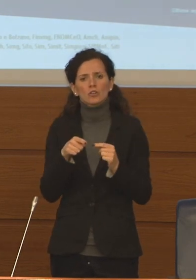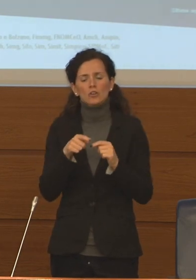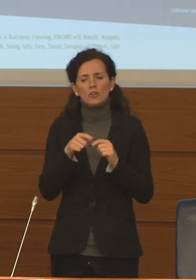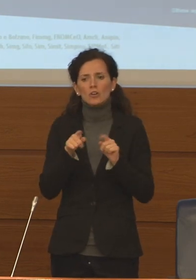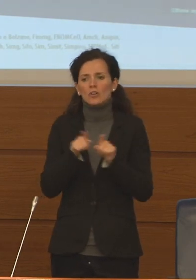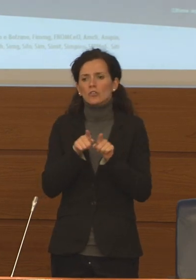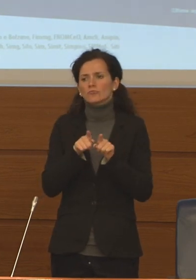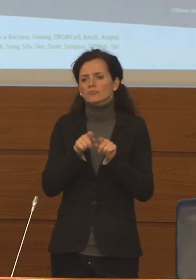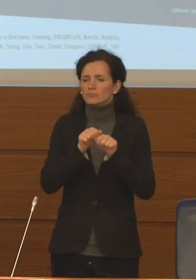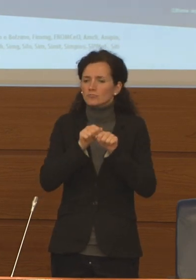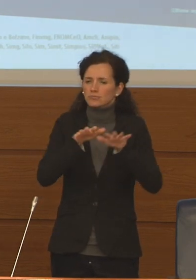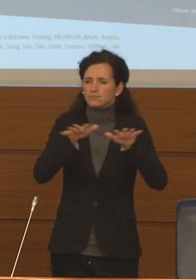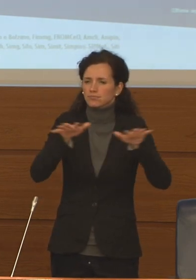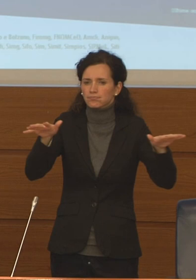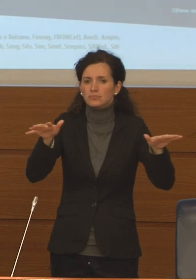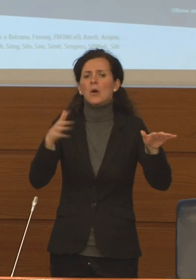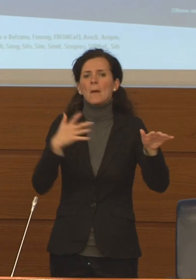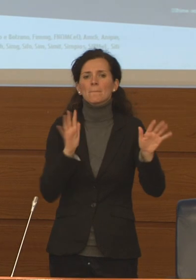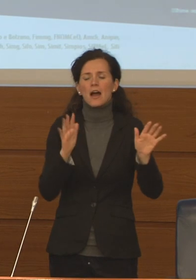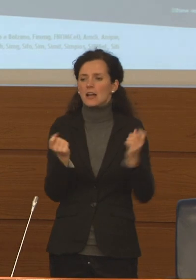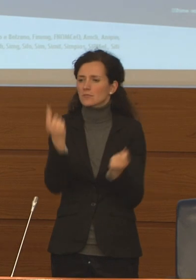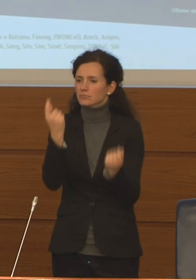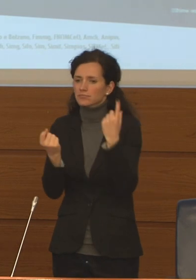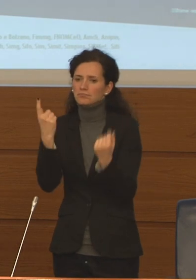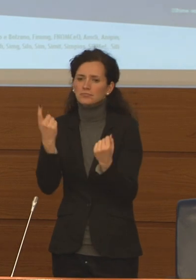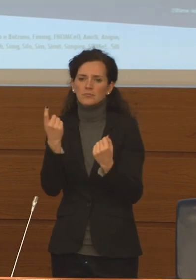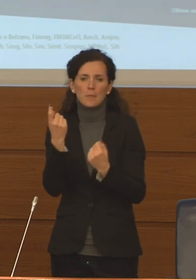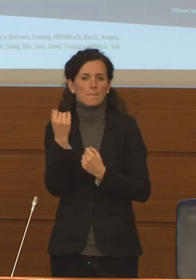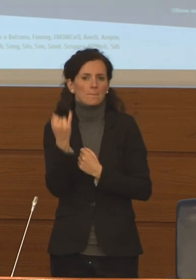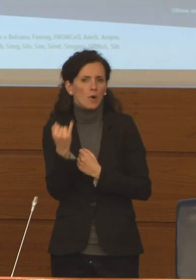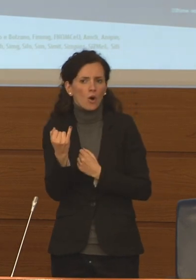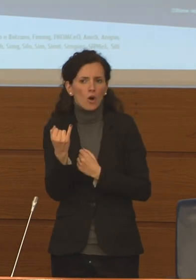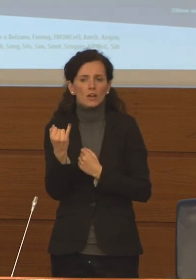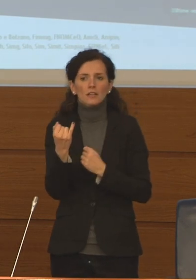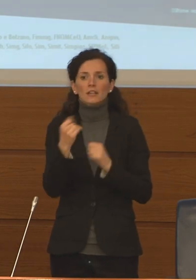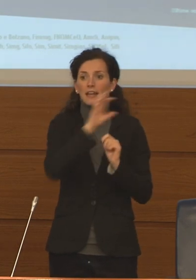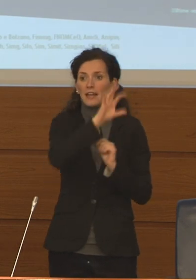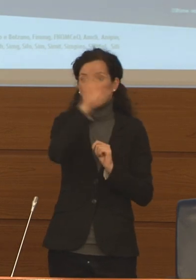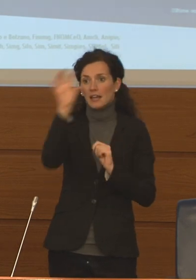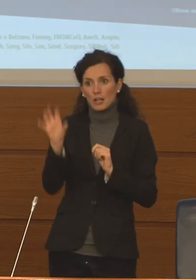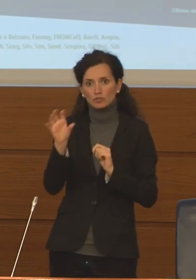ancora in picco con pochi casi in varie parti in altre regioni del nostro Paese